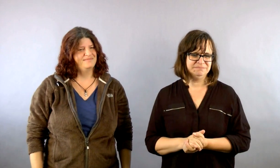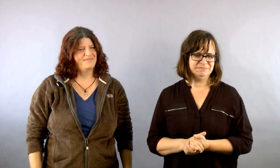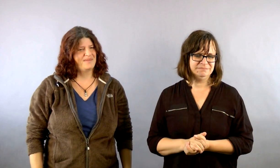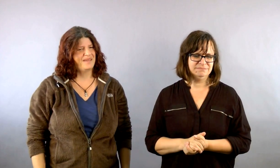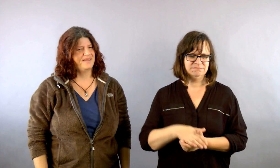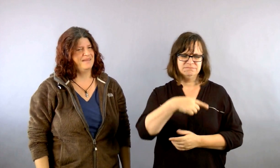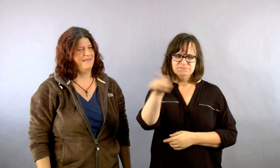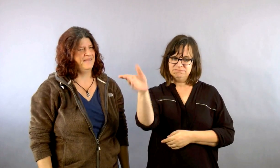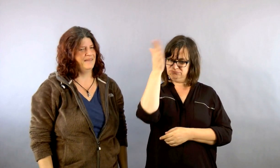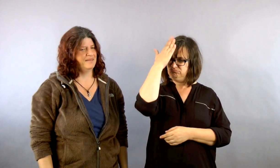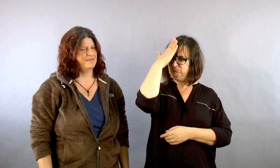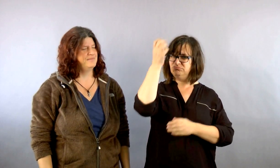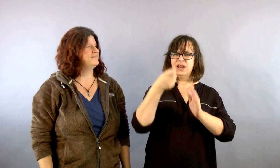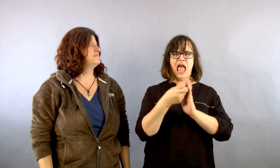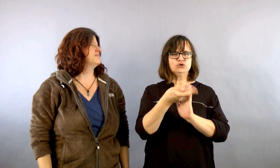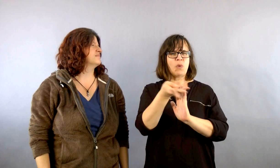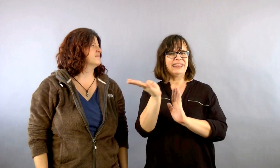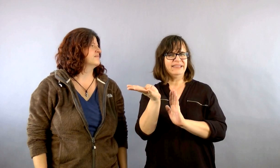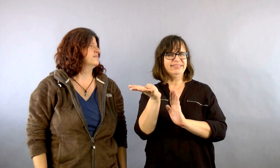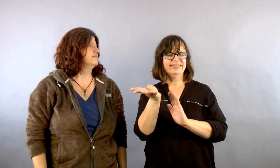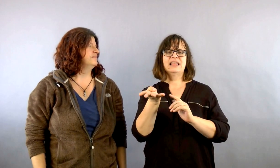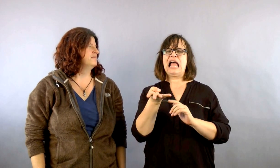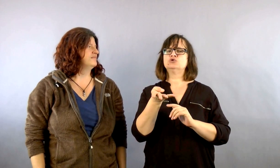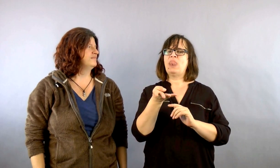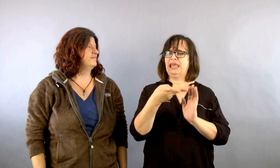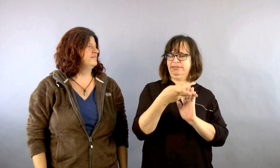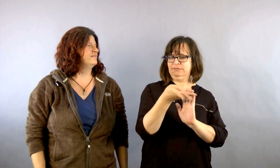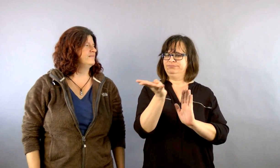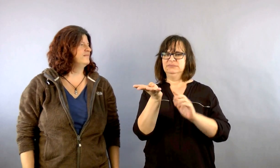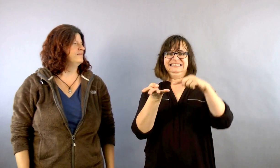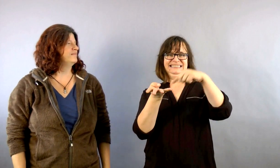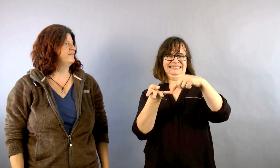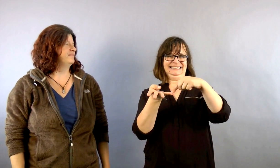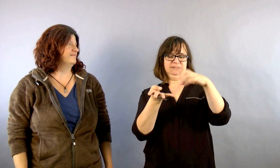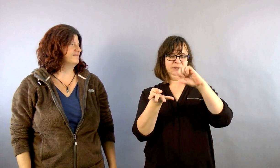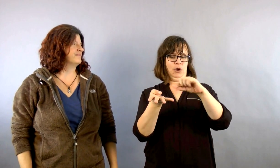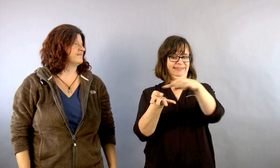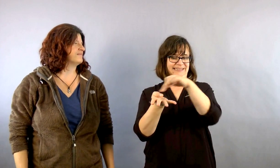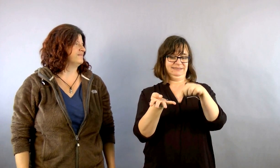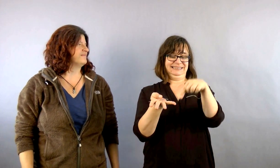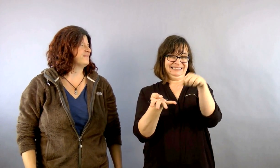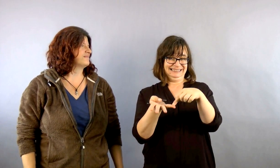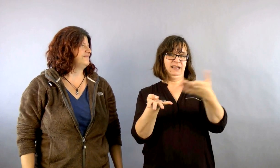Sie kennen bestimmt die Kasualien. Dazu gehören